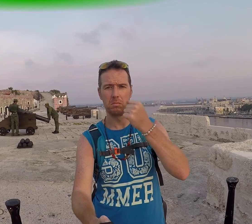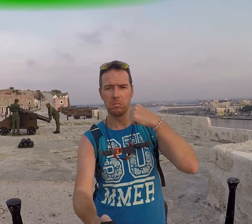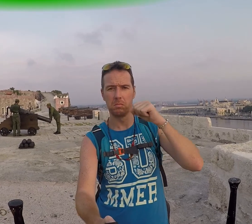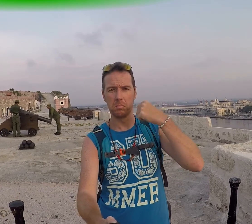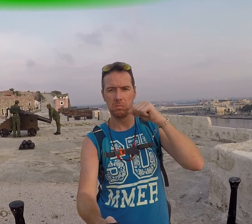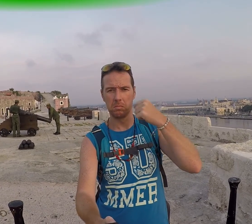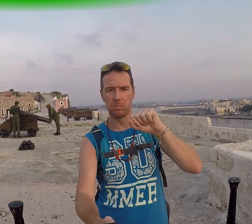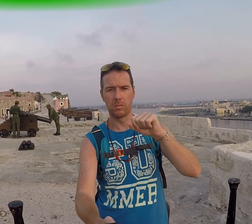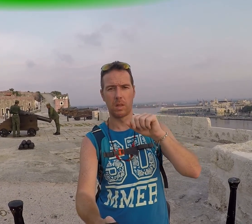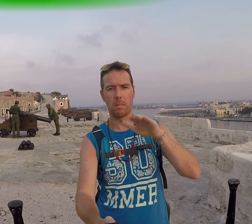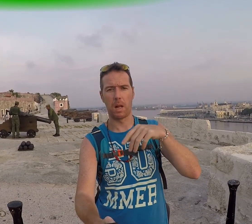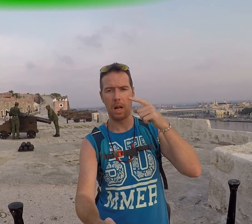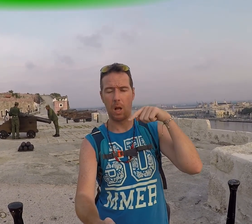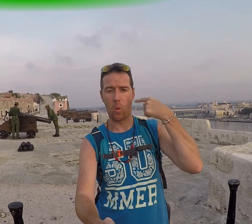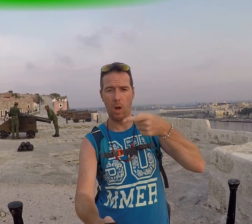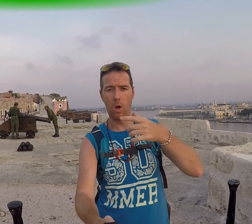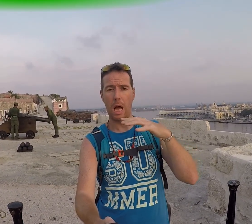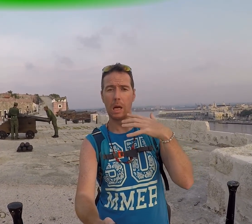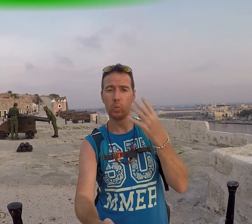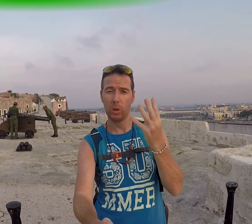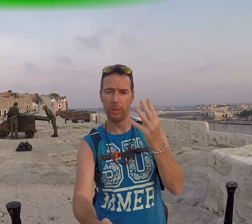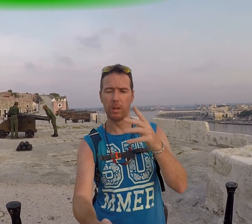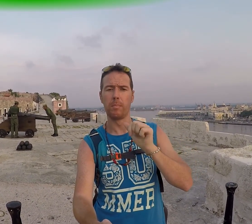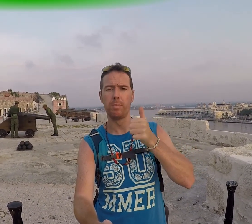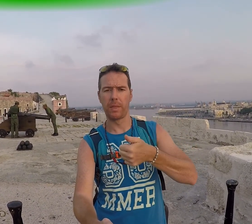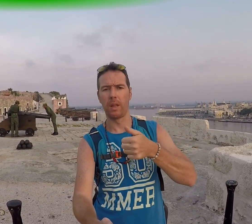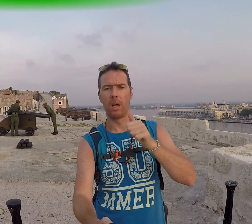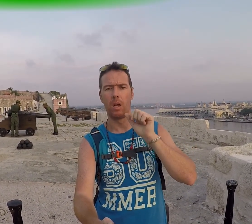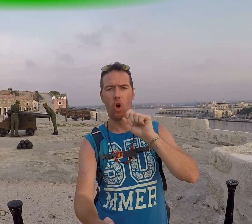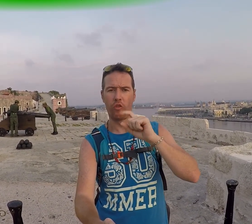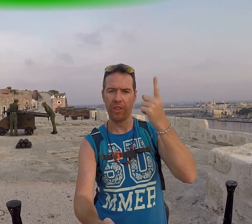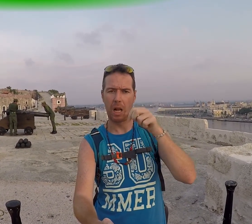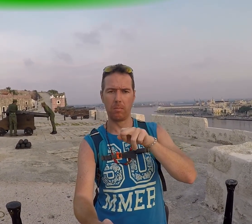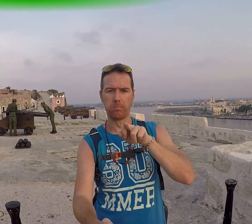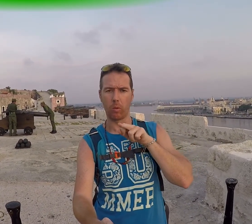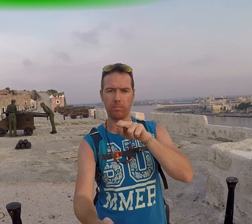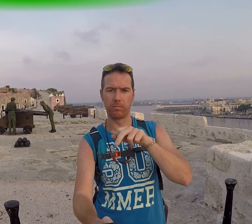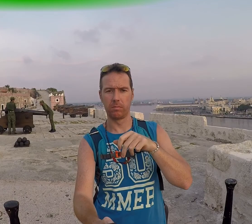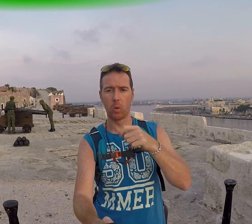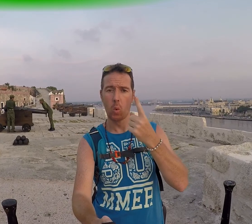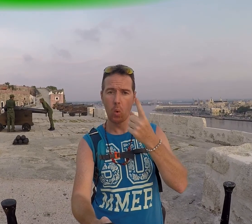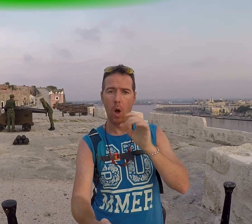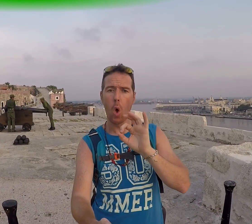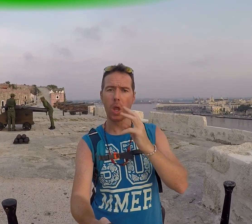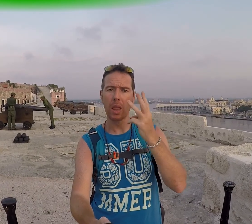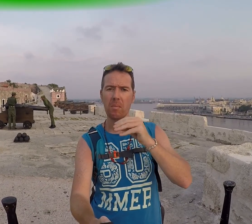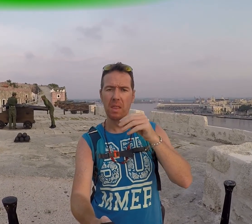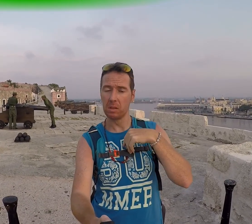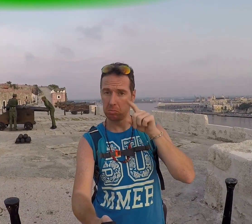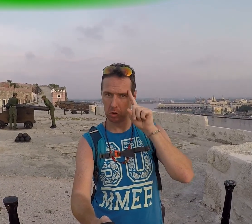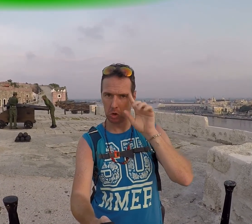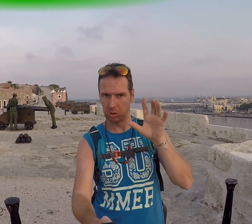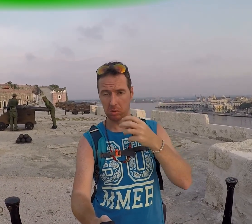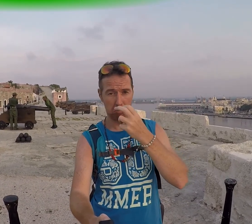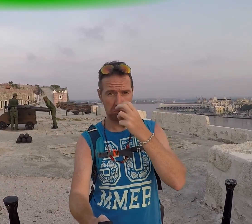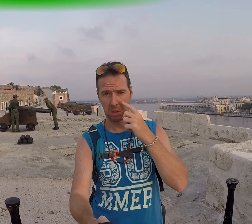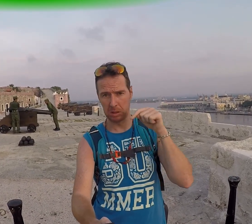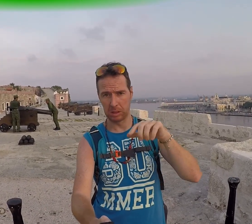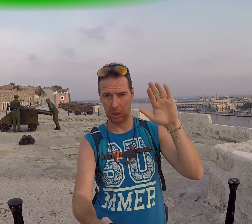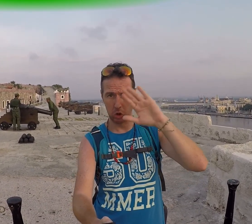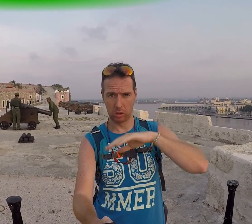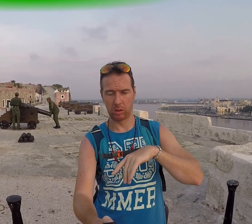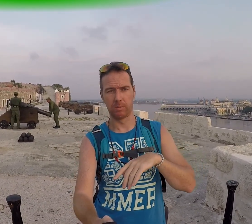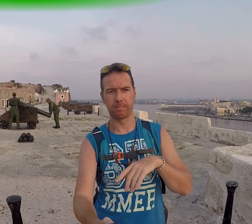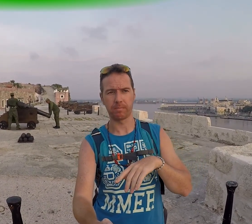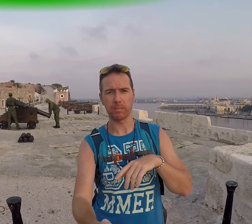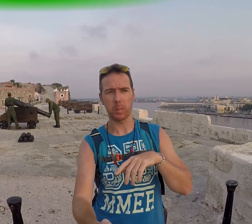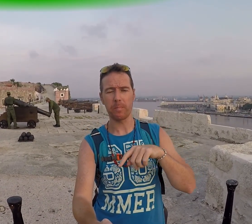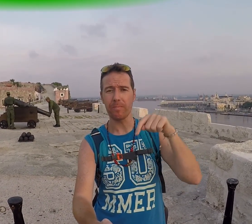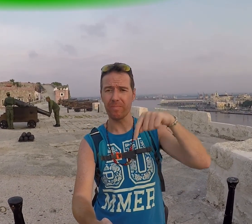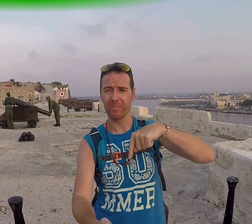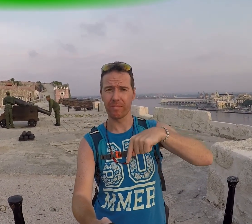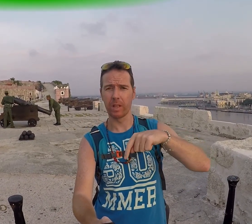Están practicando para las 21 que van a dar el cañonazo, 1 o 3 veces, ni idea, a ver esta noche